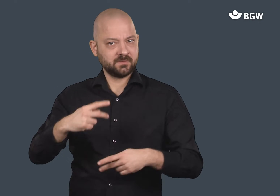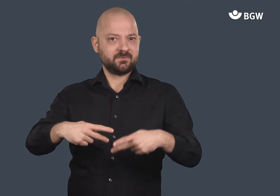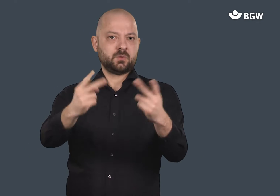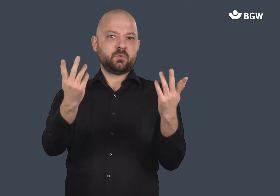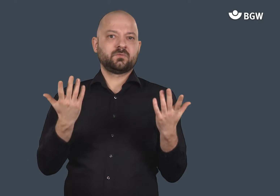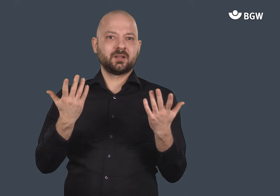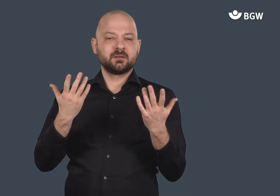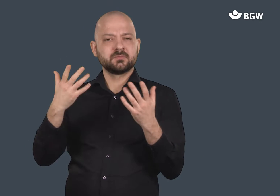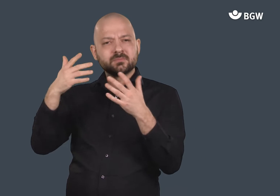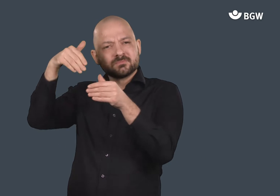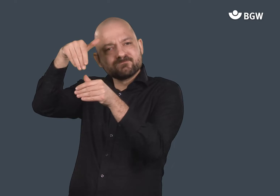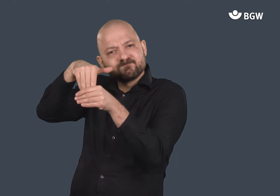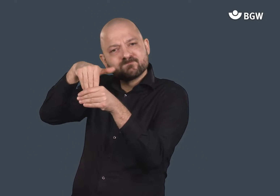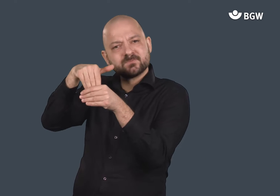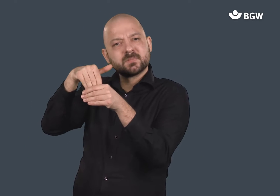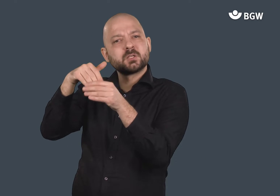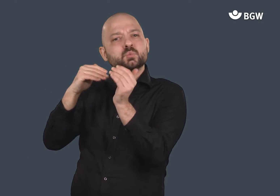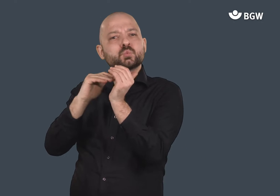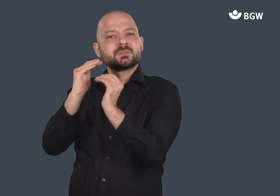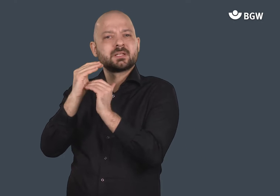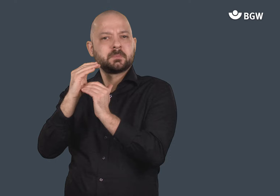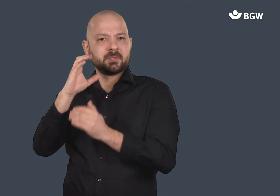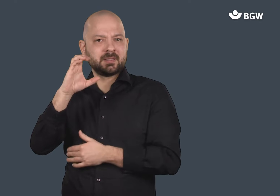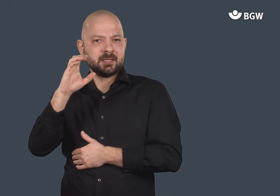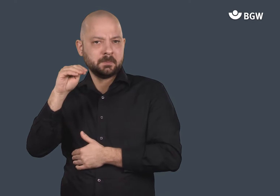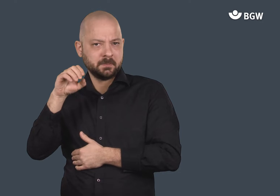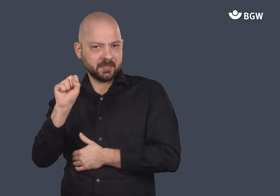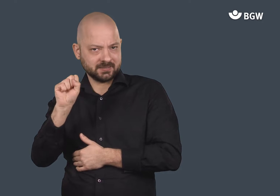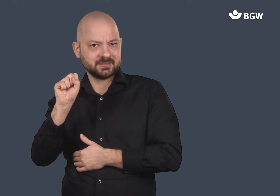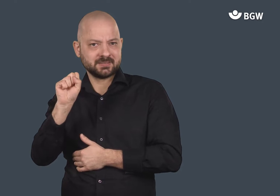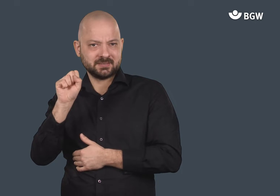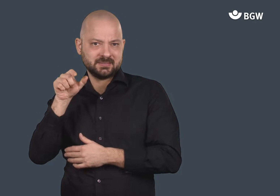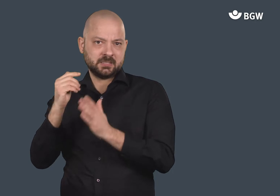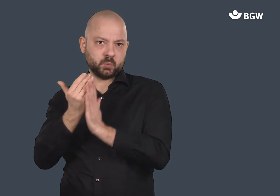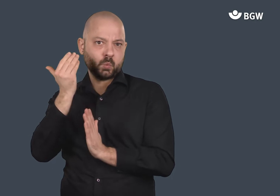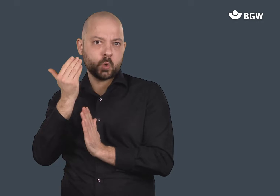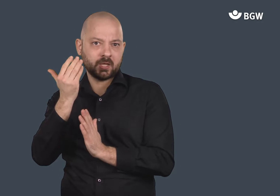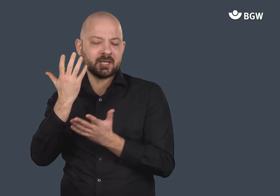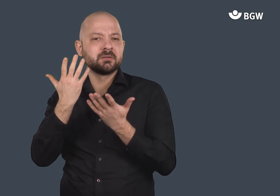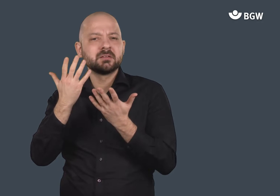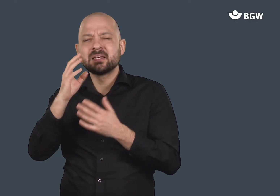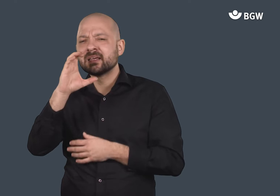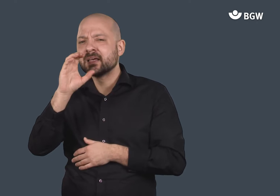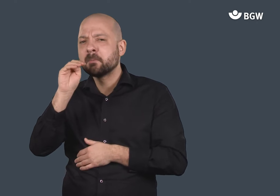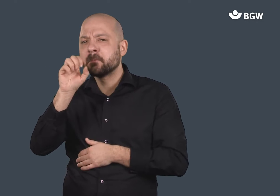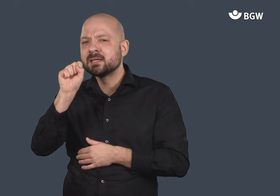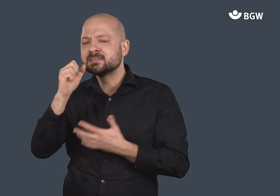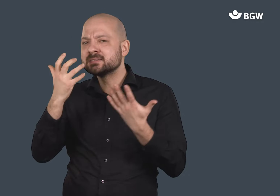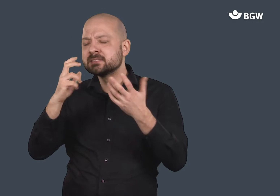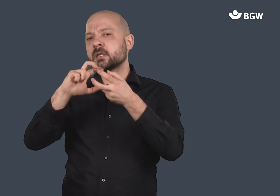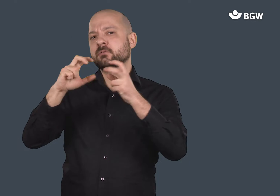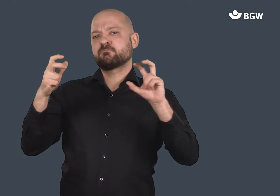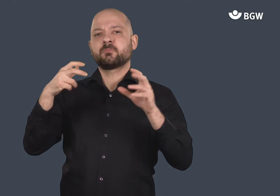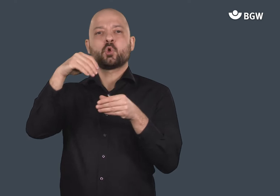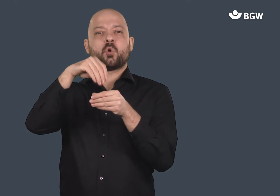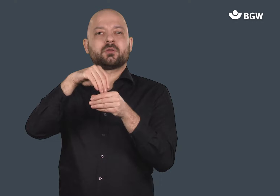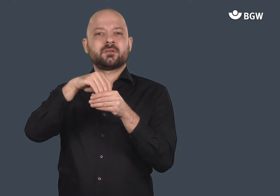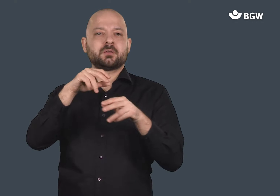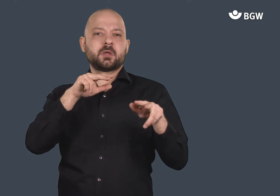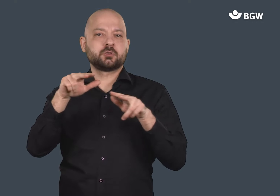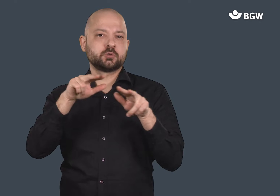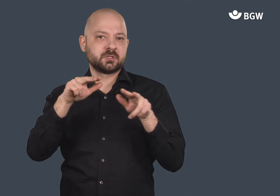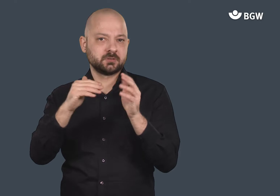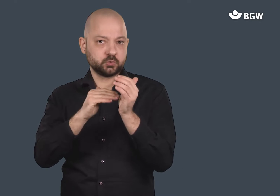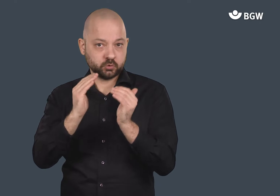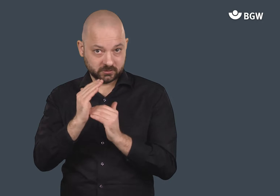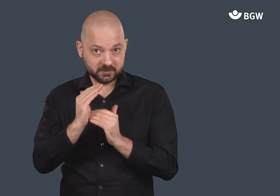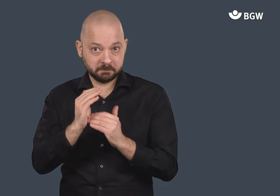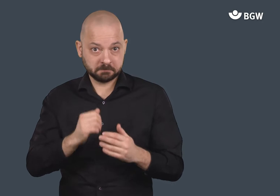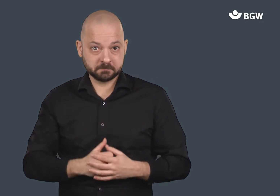mit einem neuen Content Management System veröffentlicht.